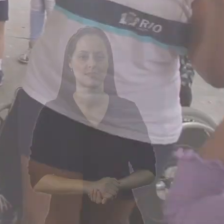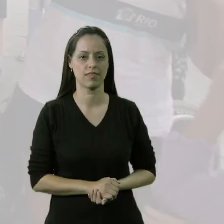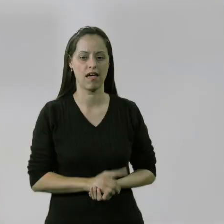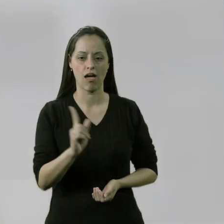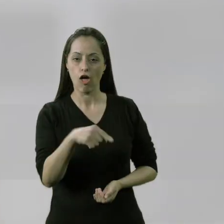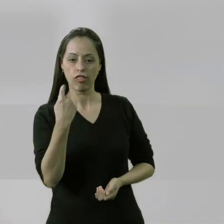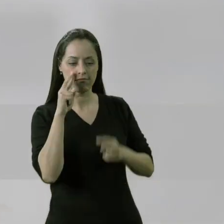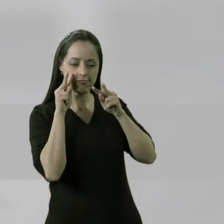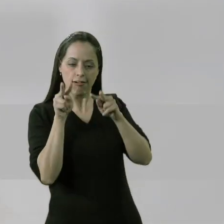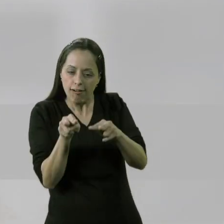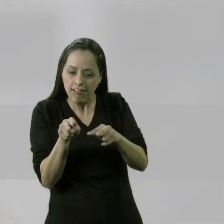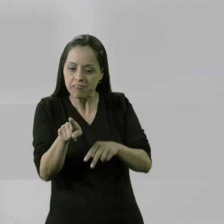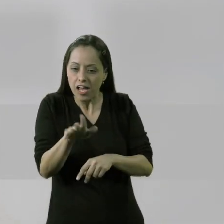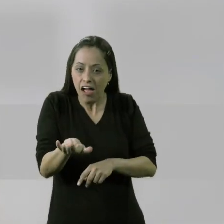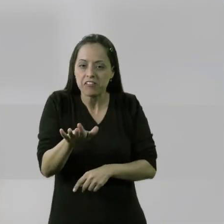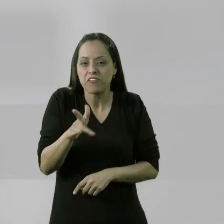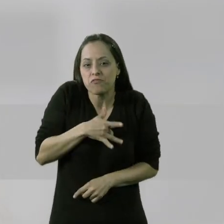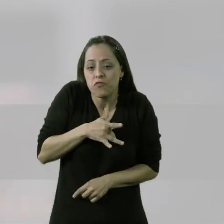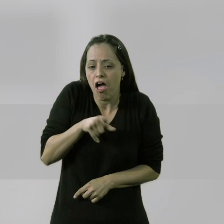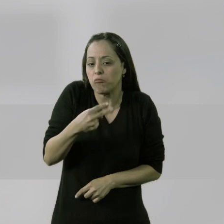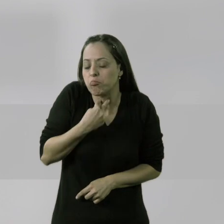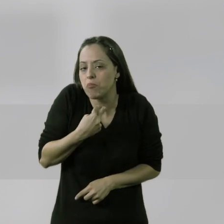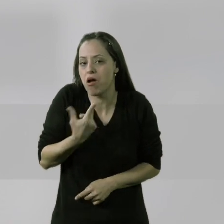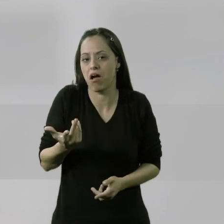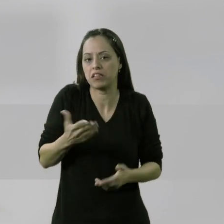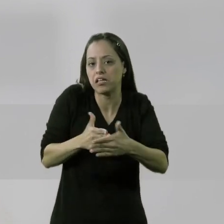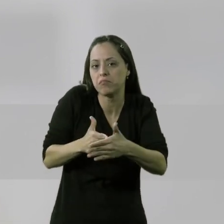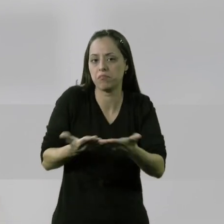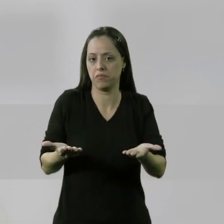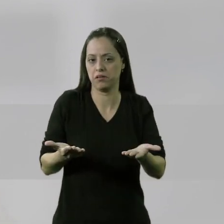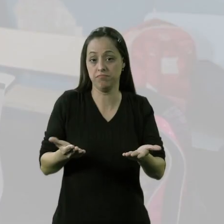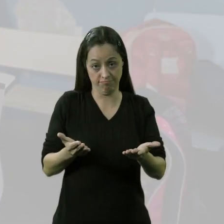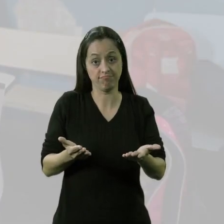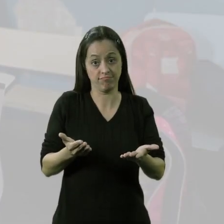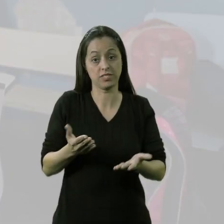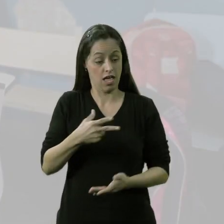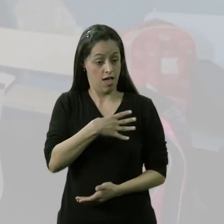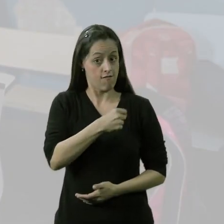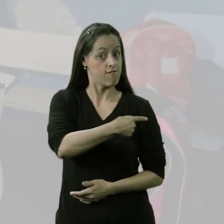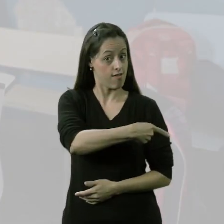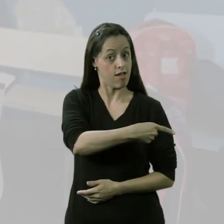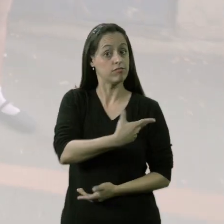A gente olha neles com fragilidade, acha que não podem fazer isso, não podem fazer aquilo. Eu falo pelos meus.